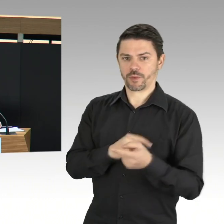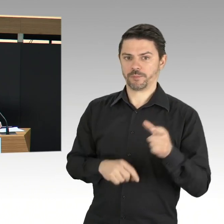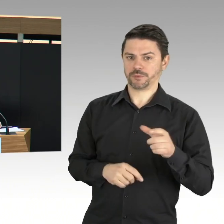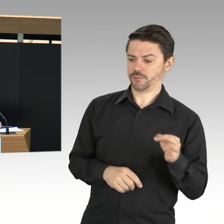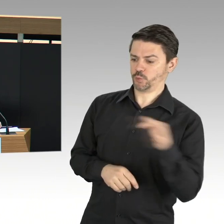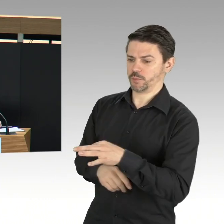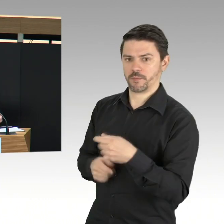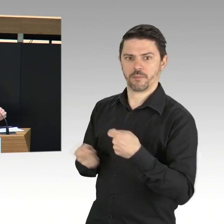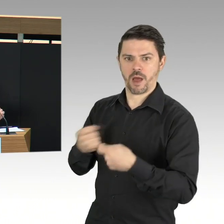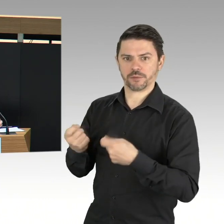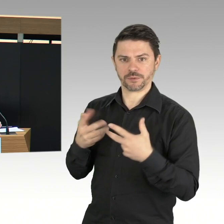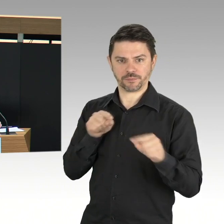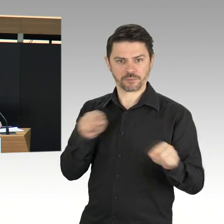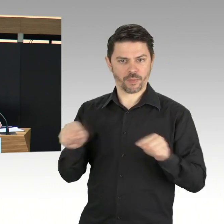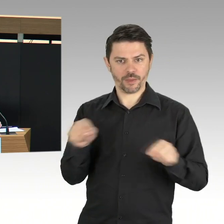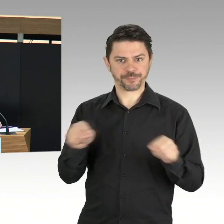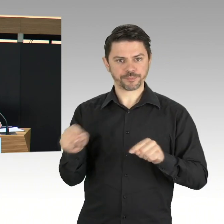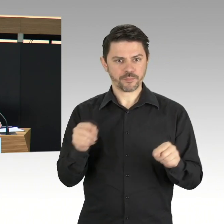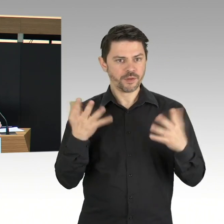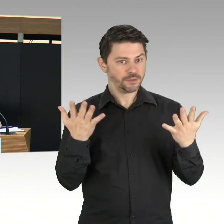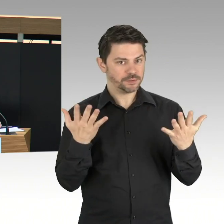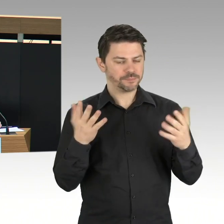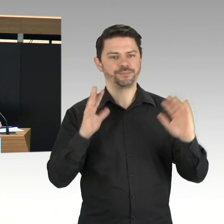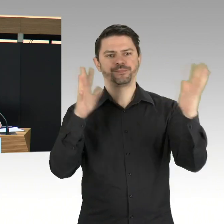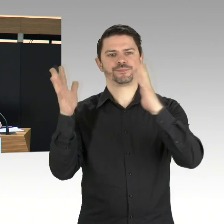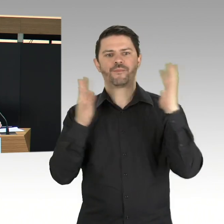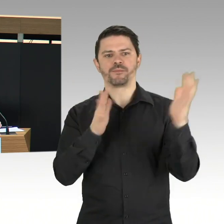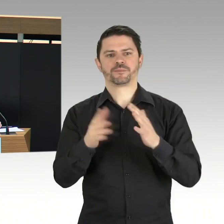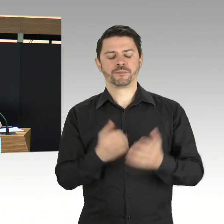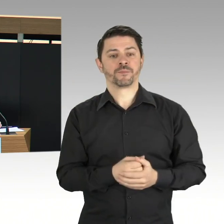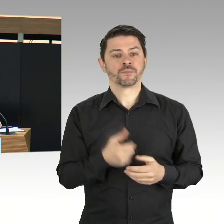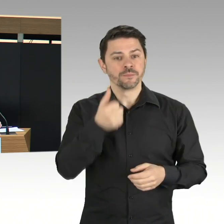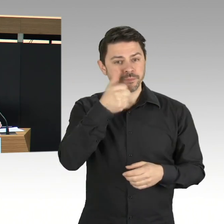wenn das Geld hier abgezogen wird, anstatt in unseren regionalen Wirtschaftskreislauf zurückzufließen?